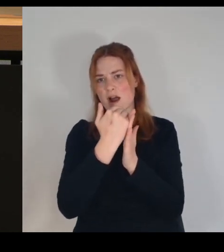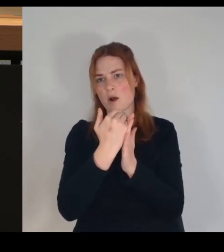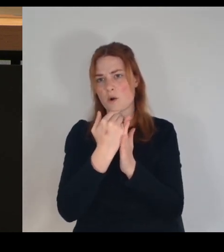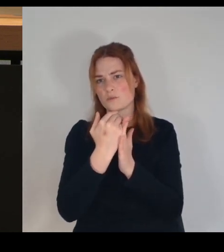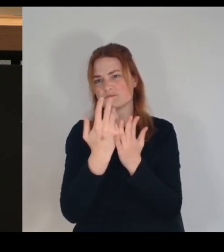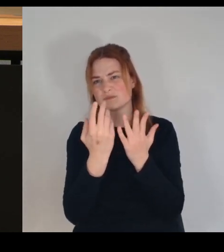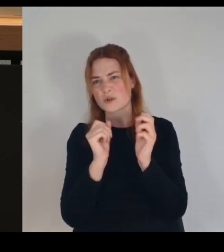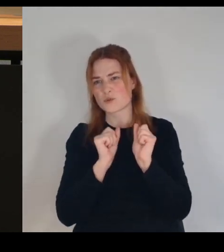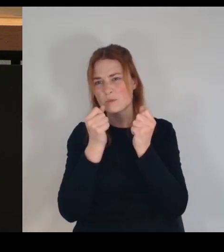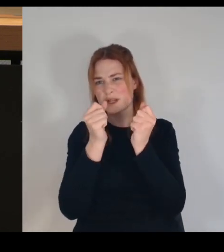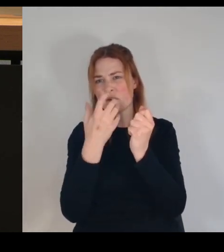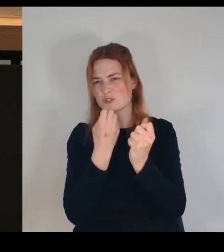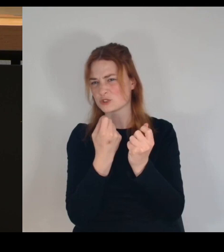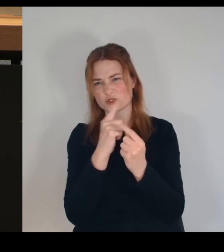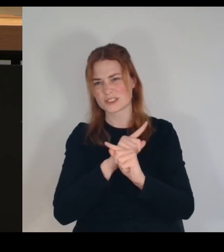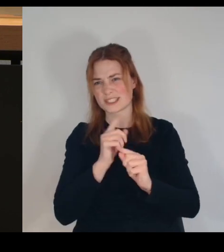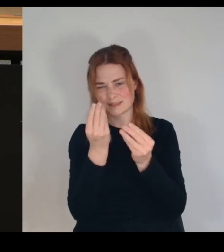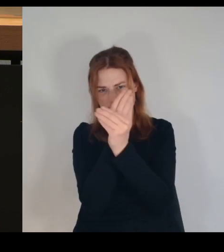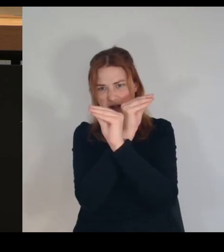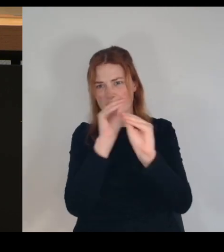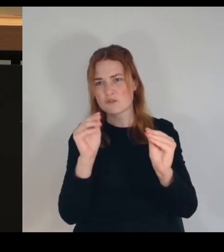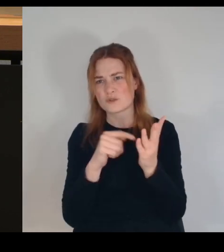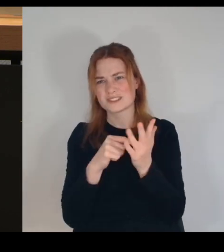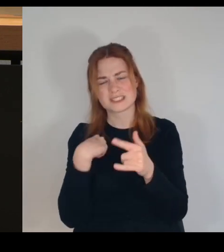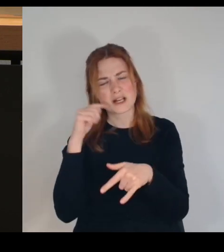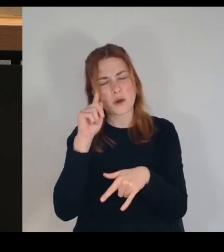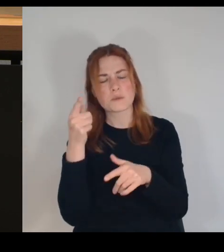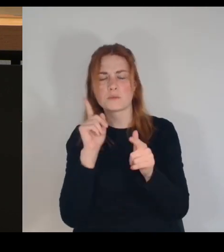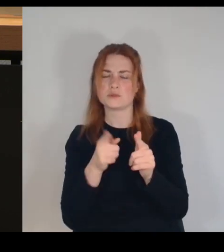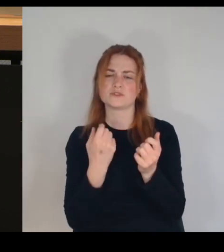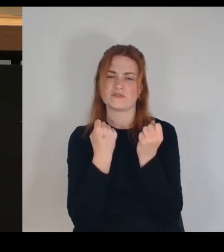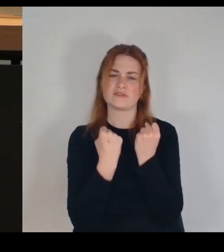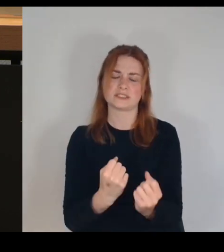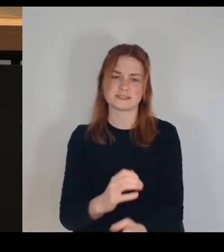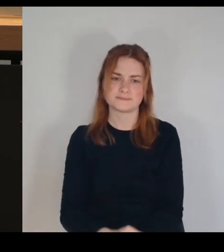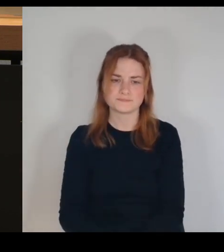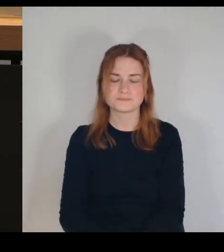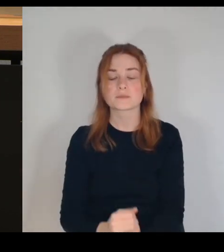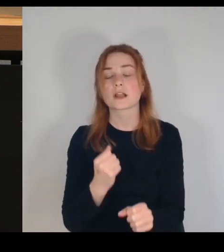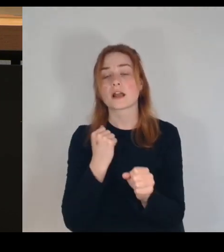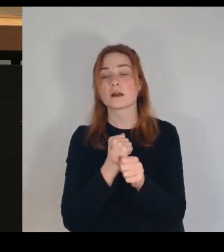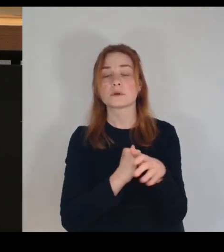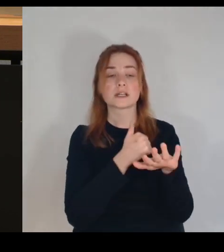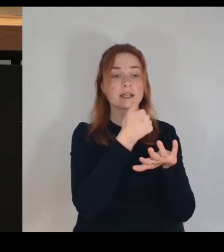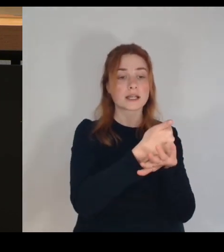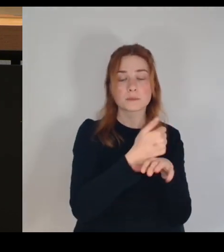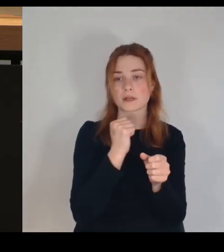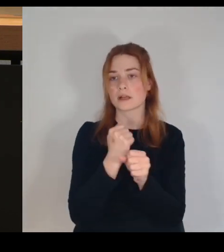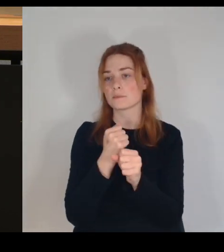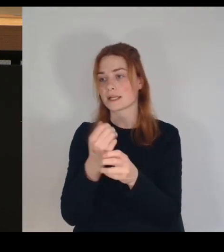Arbeitgeberinnen und Arbeitnehmerinnen. Und auf der anderen Seite geht es um um die Frage, was wir als